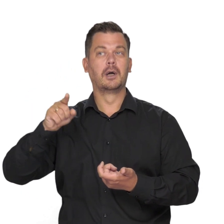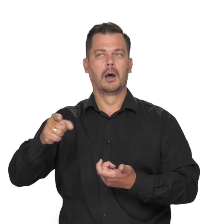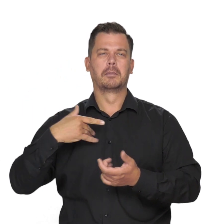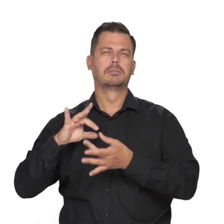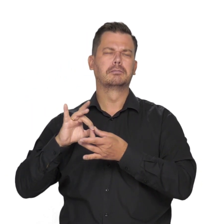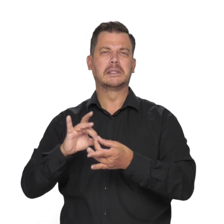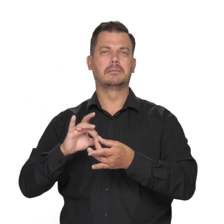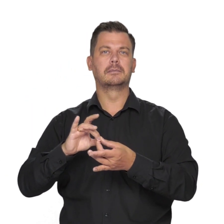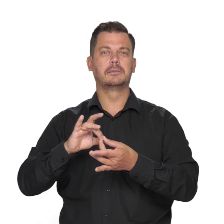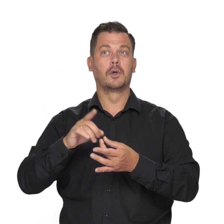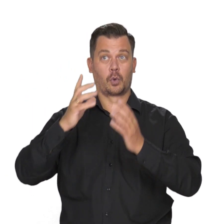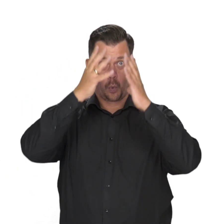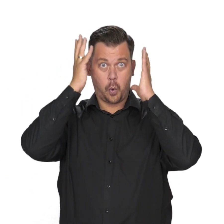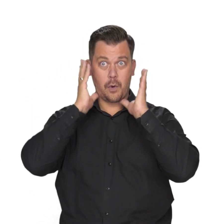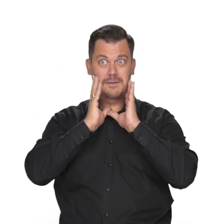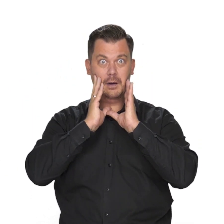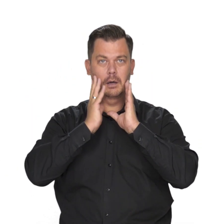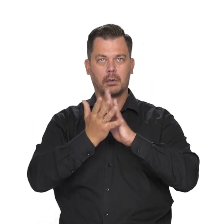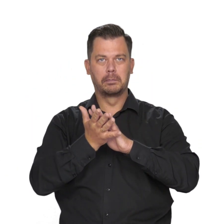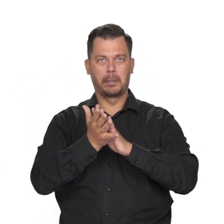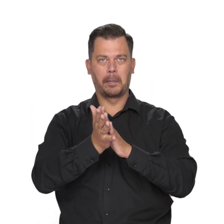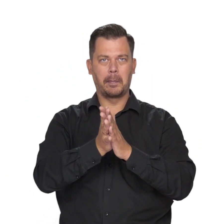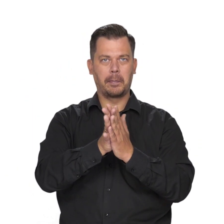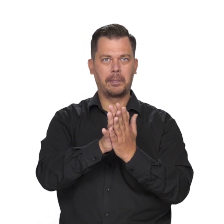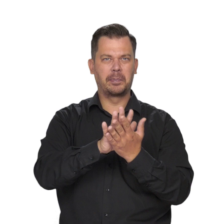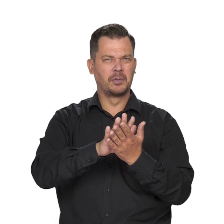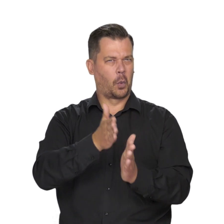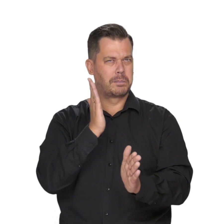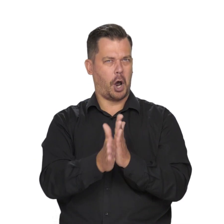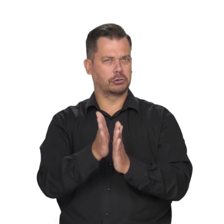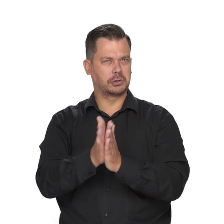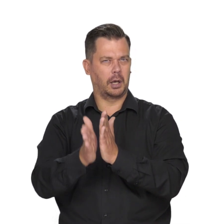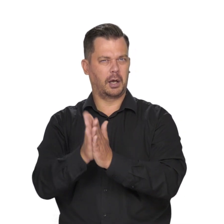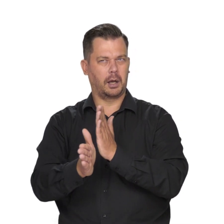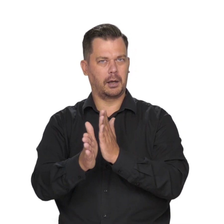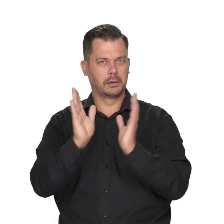początkowo mająca jeszcze silny związek z rzeczywistością głowa zwierzęcia staje się stopniowo coraz bardziej uproszczona.